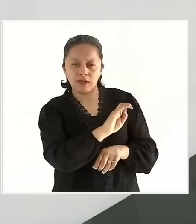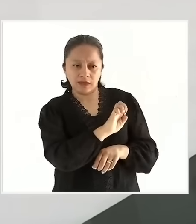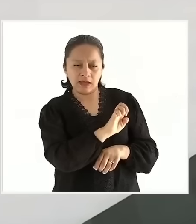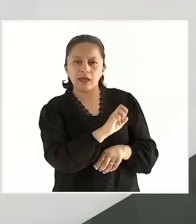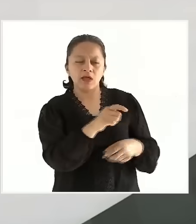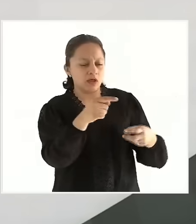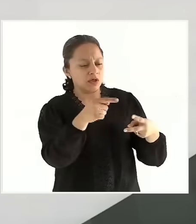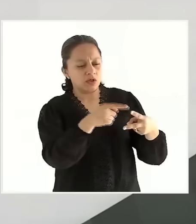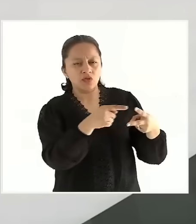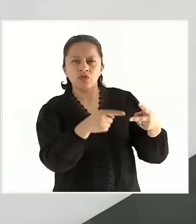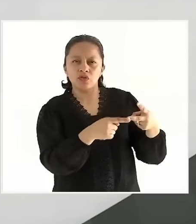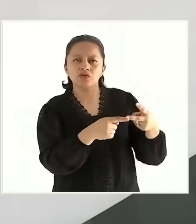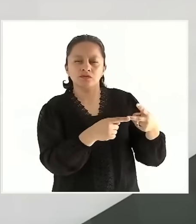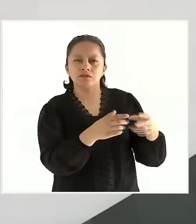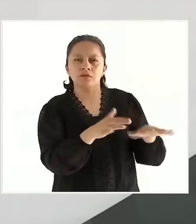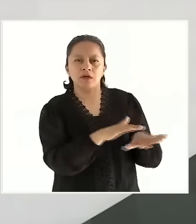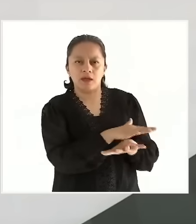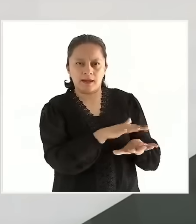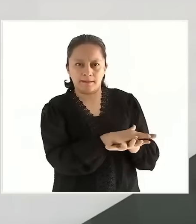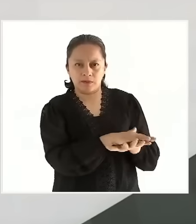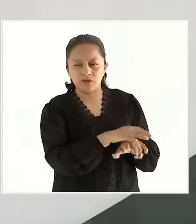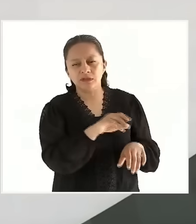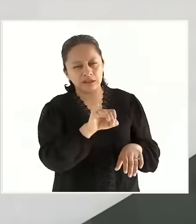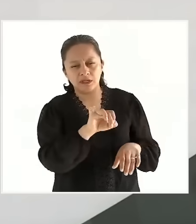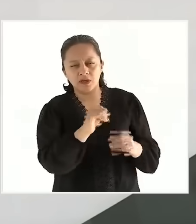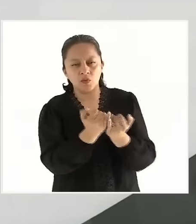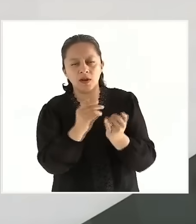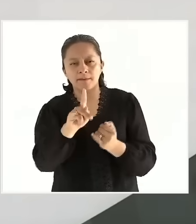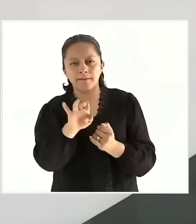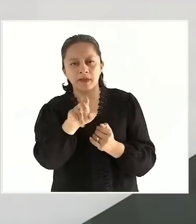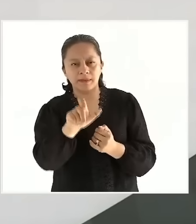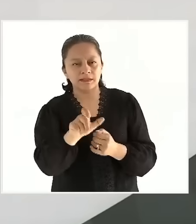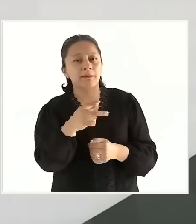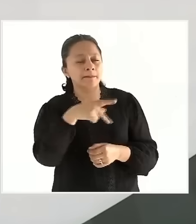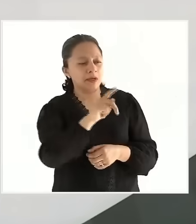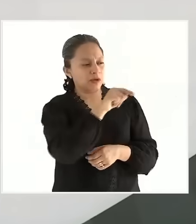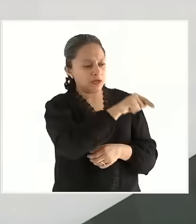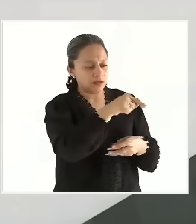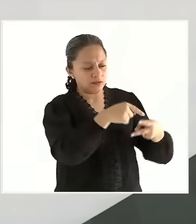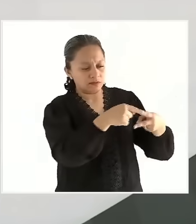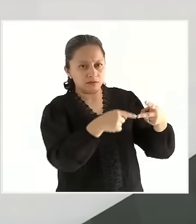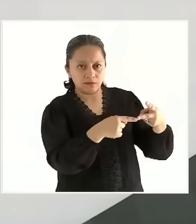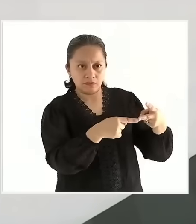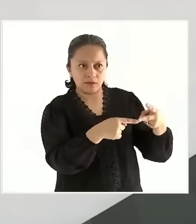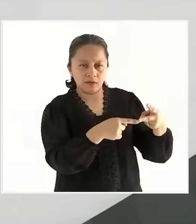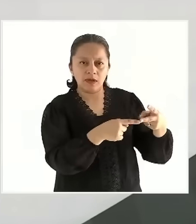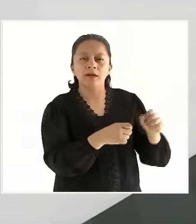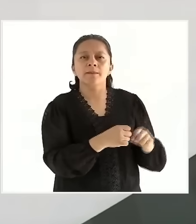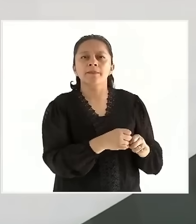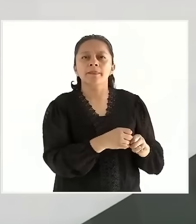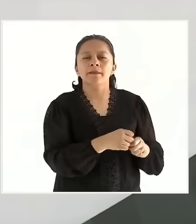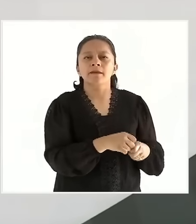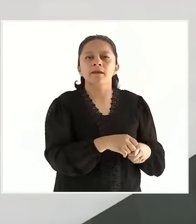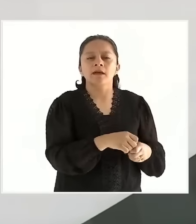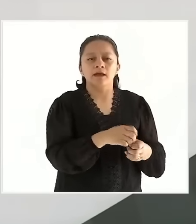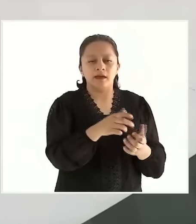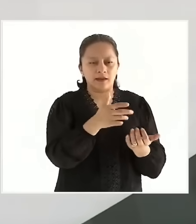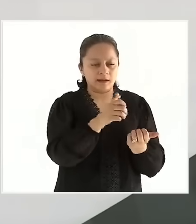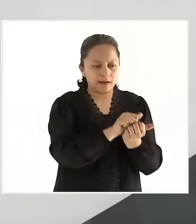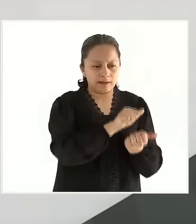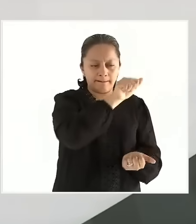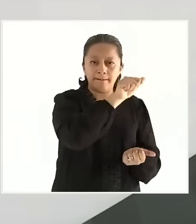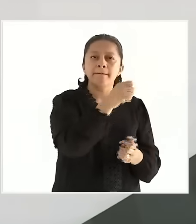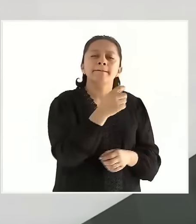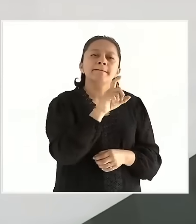de Pemex también, pero en el caso de CFE hubo dos. La primera es que regresamos al 28 constitucional,